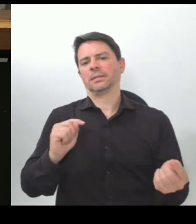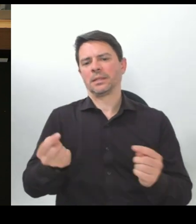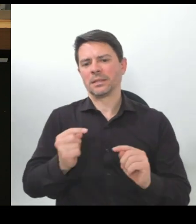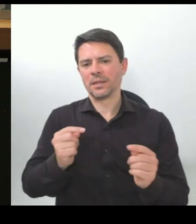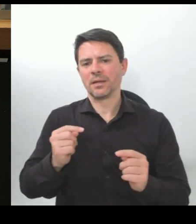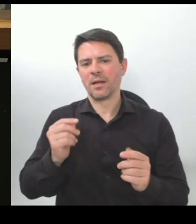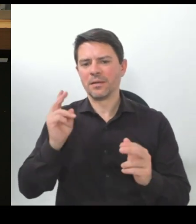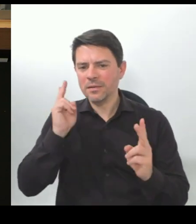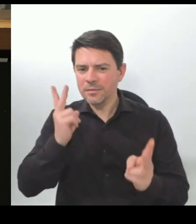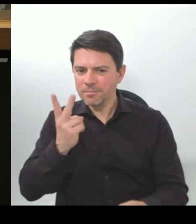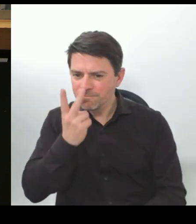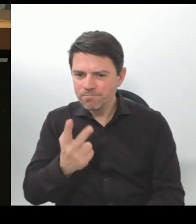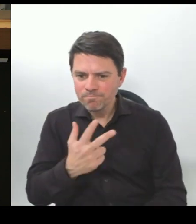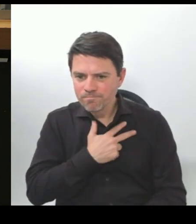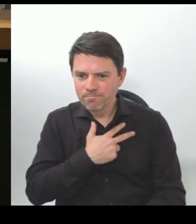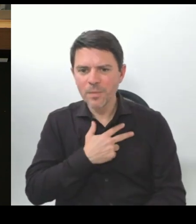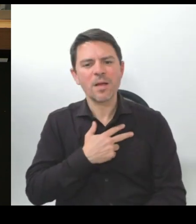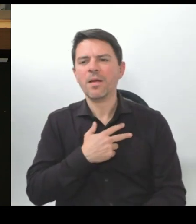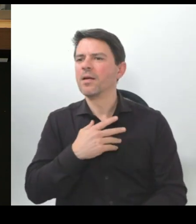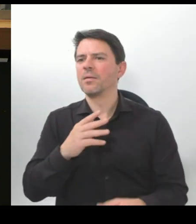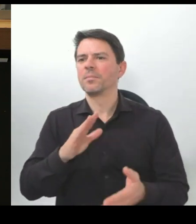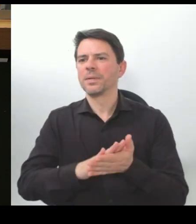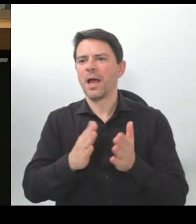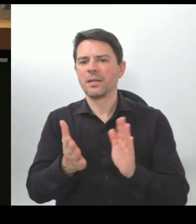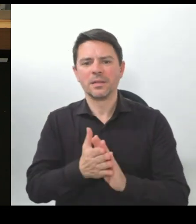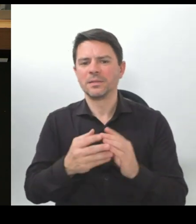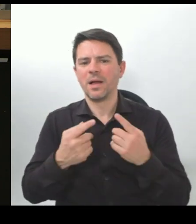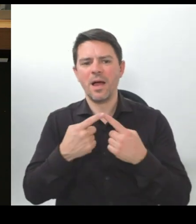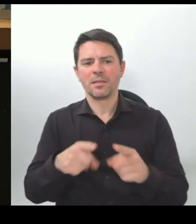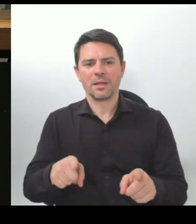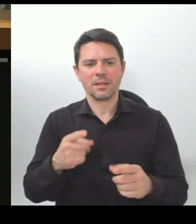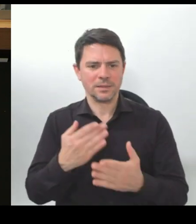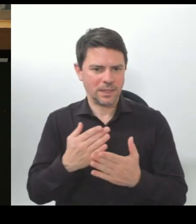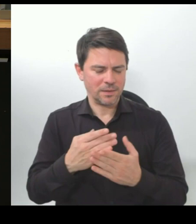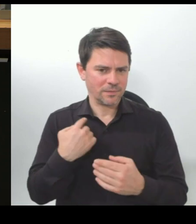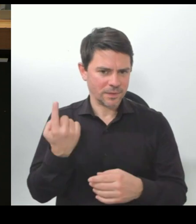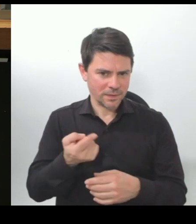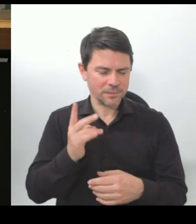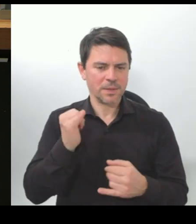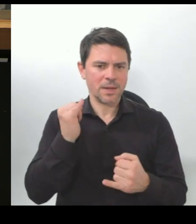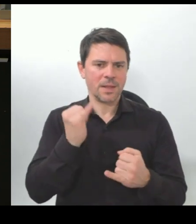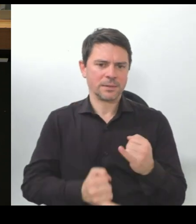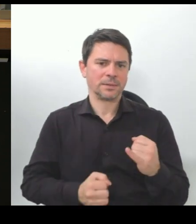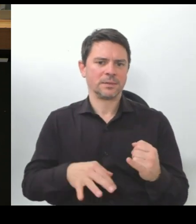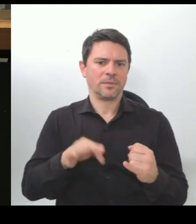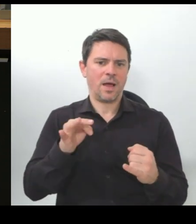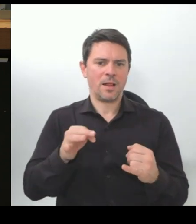haben wir heute noch dieses Defizit, was dazu führt, dass der Bund besser bezahlt, das mehrere Bundesländer besser